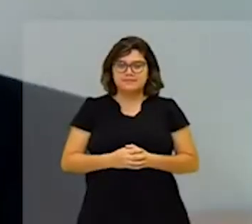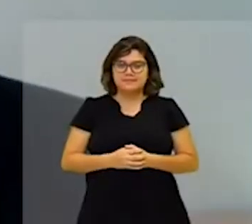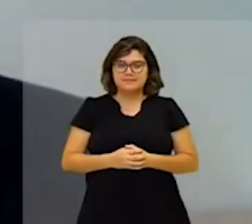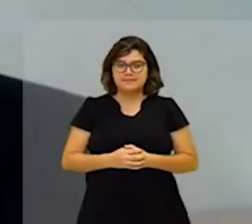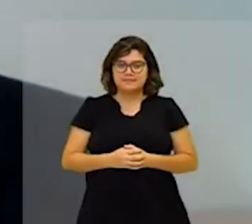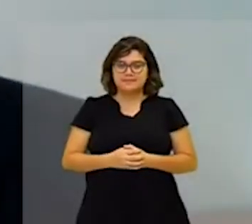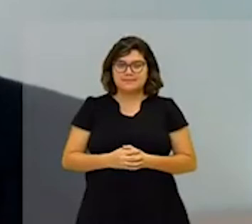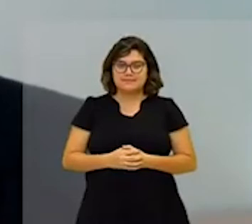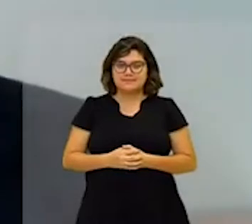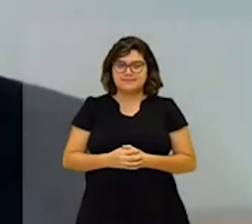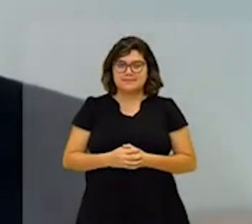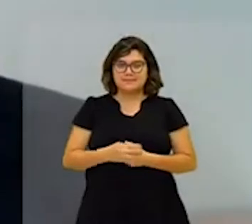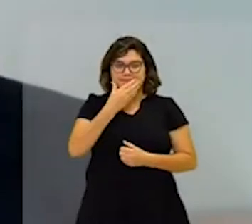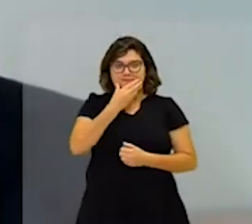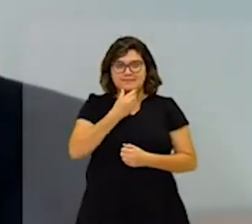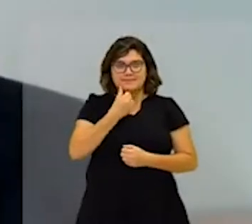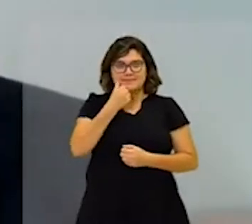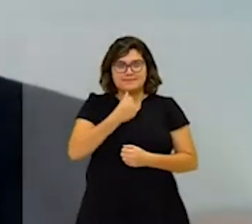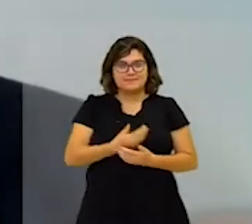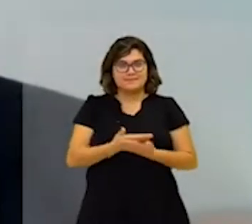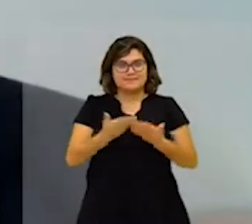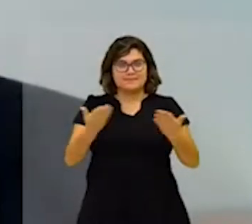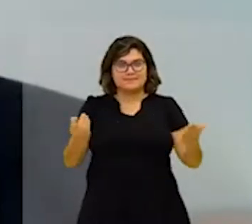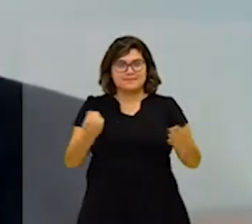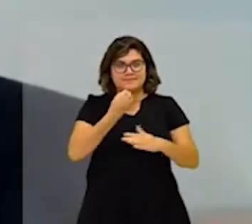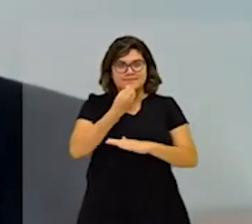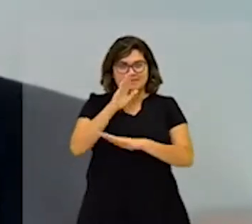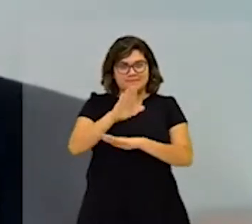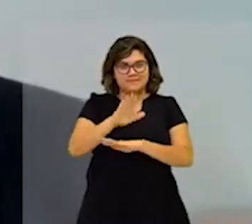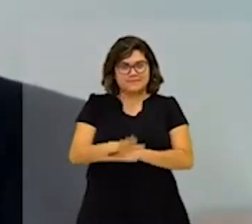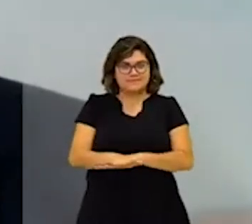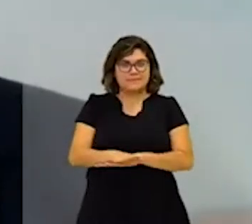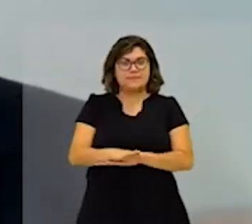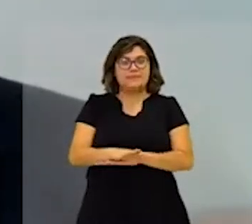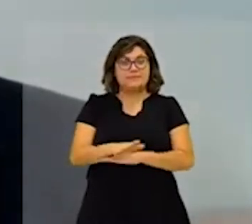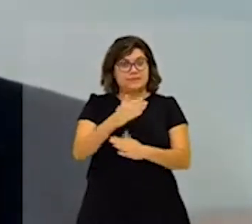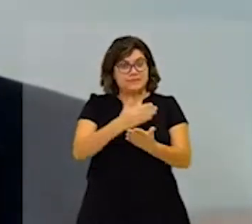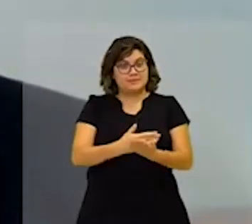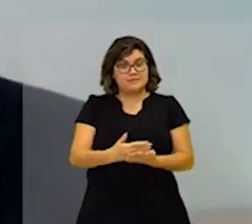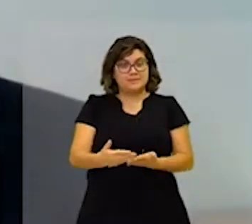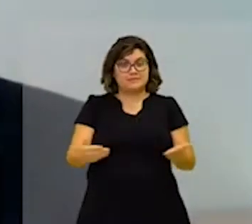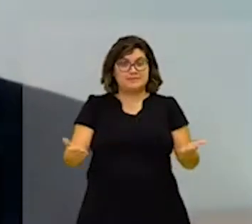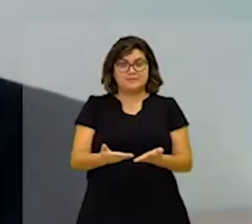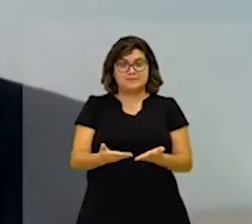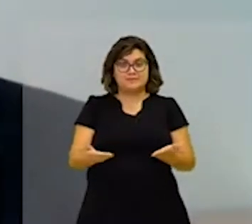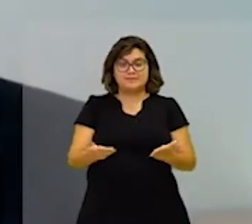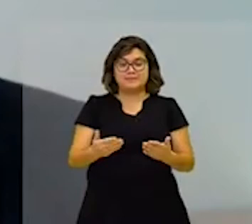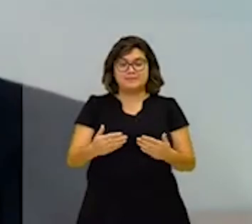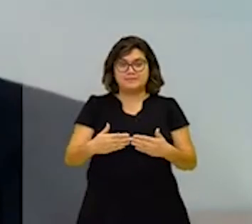Olá senhoras e senhores boa tarde em cearemos a seguir o evento de